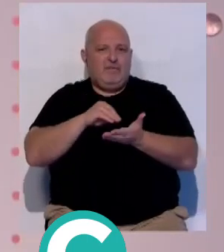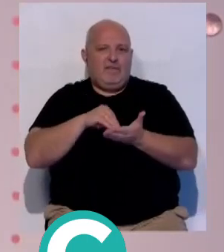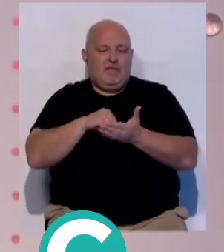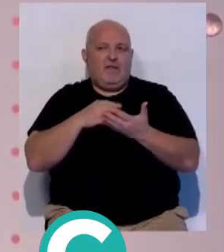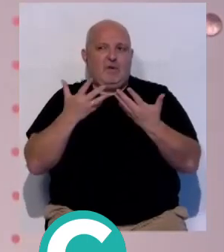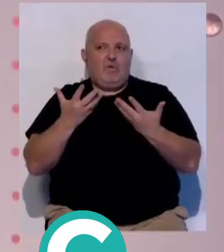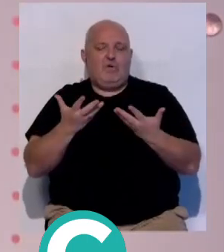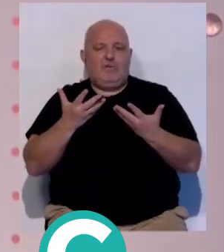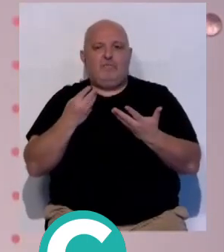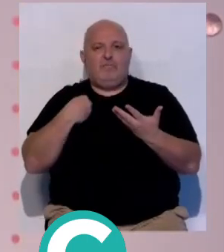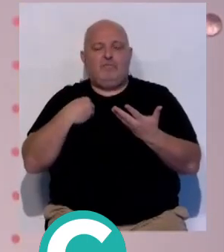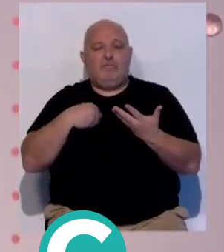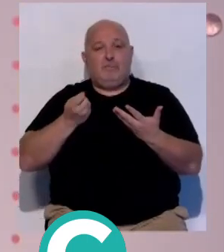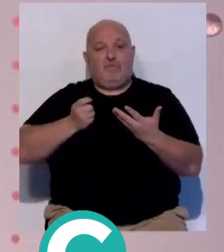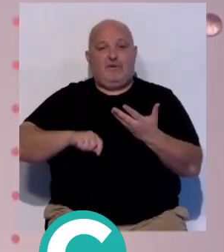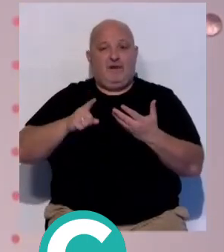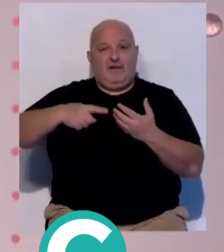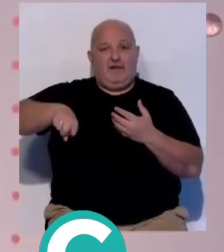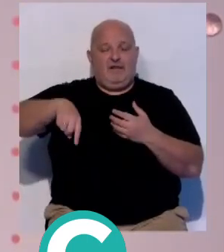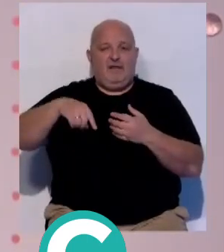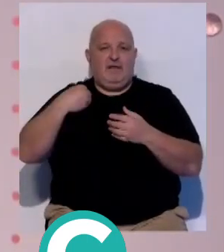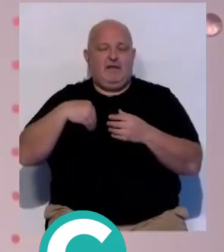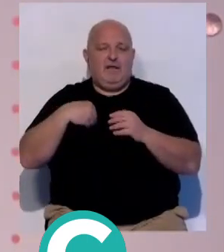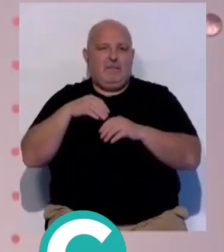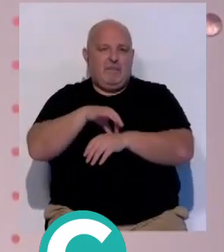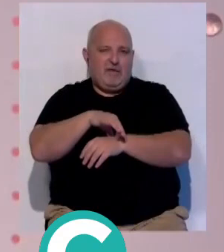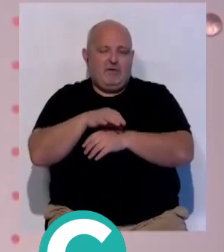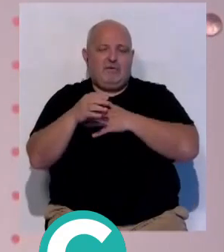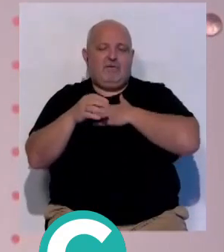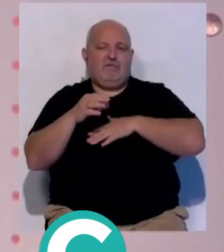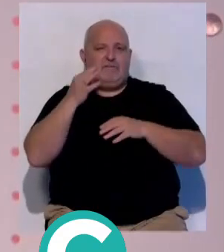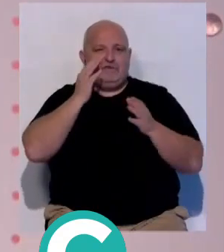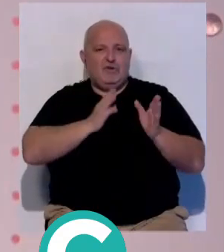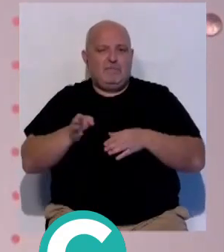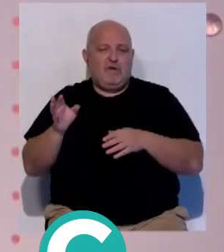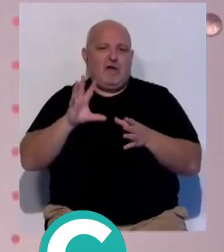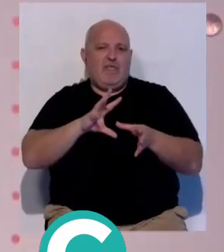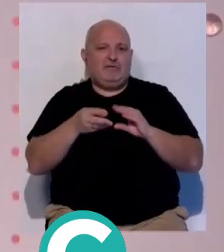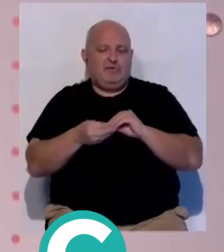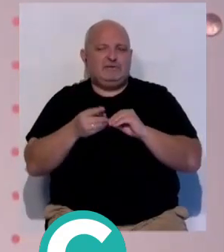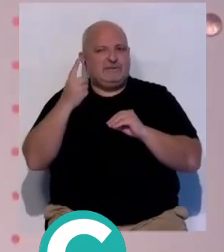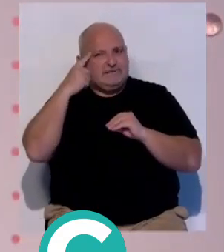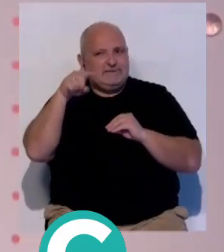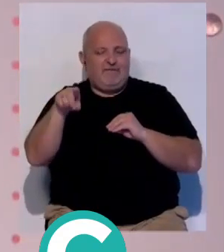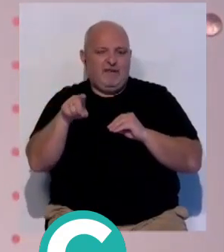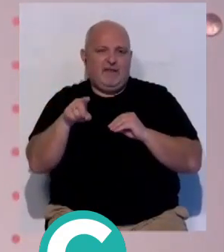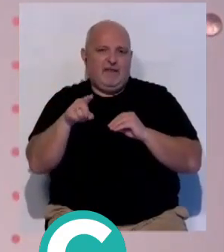Los profesionales de la medicina fisioterapeutas o adaptadores siempre hablan de ese ejemplo de la